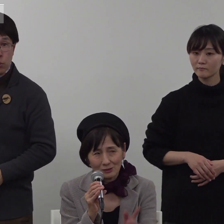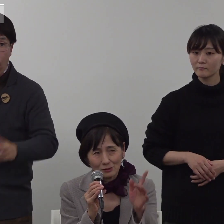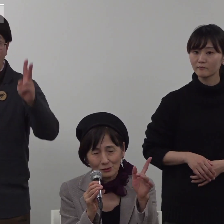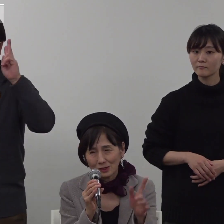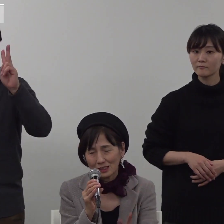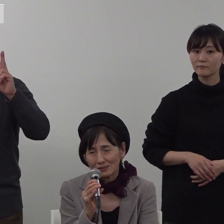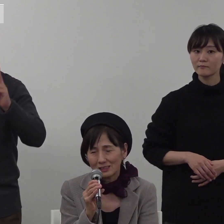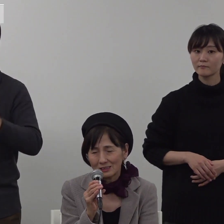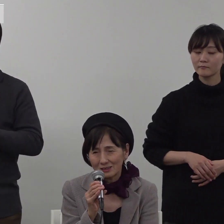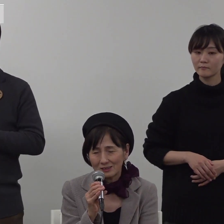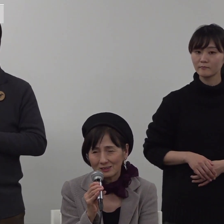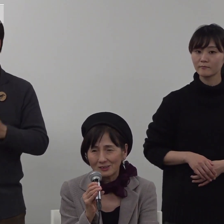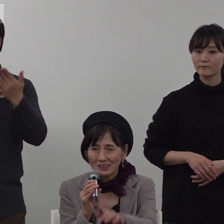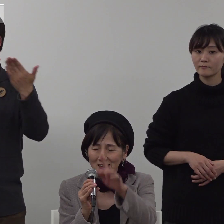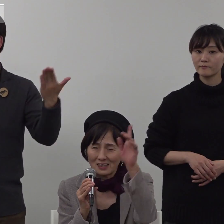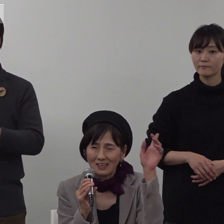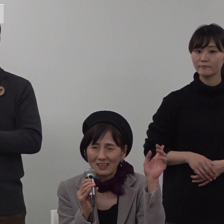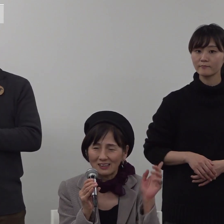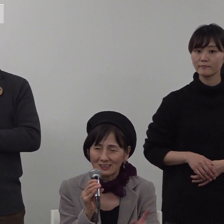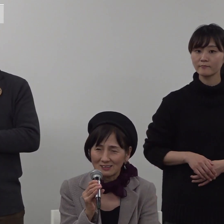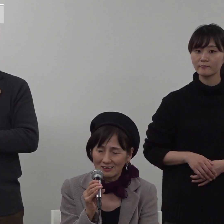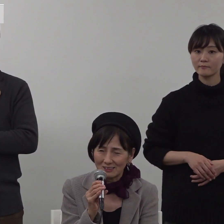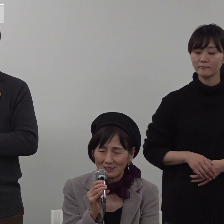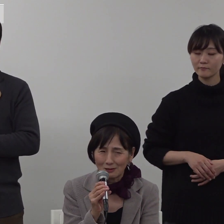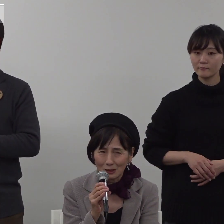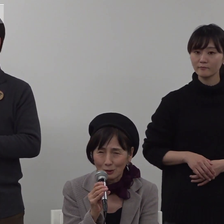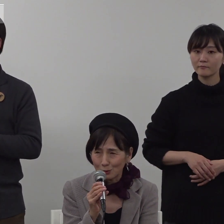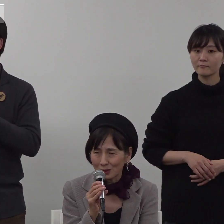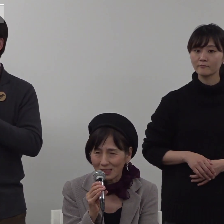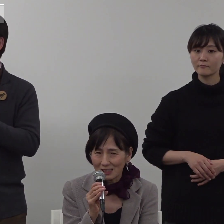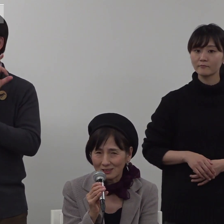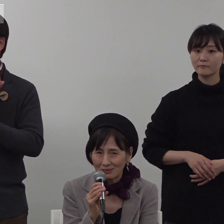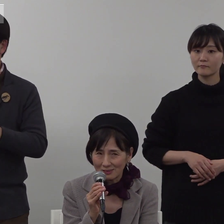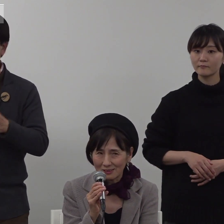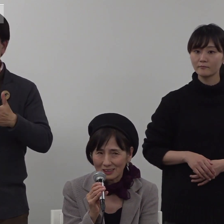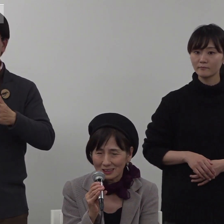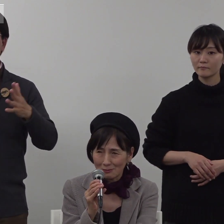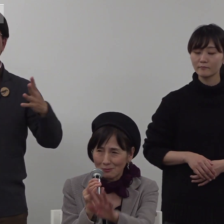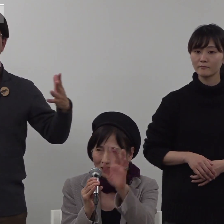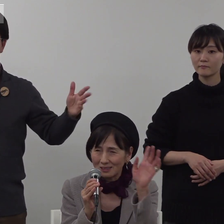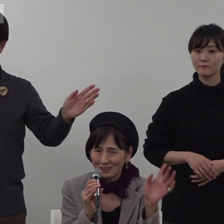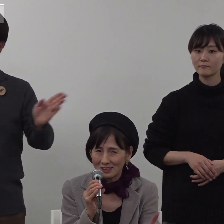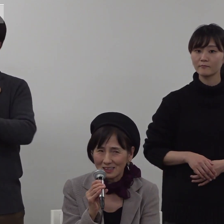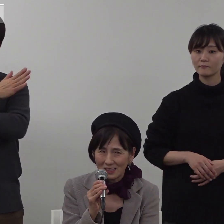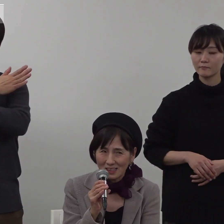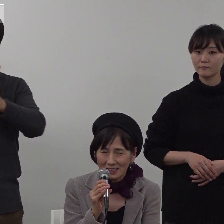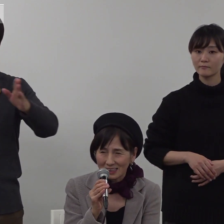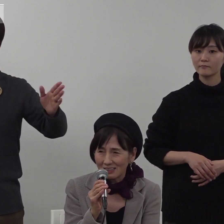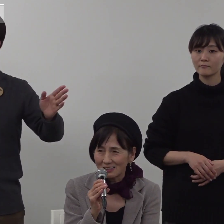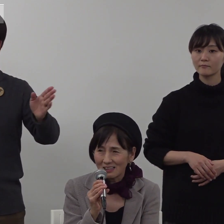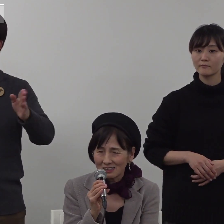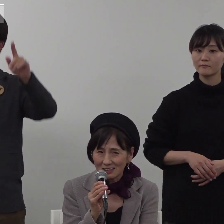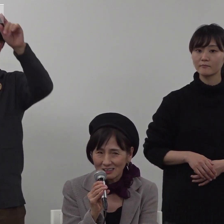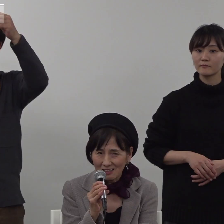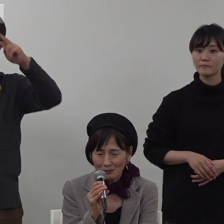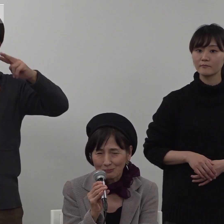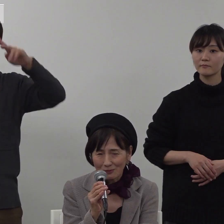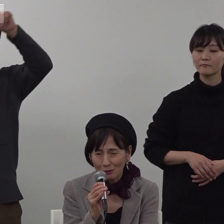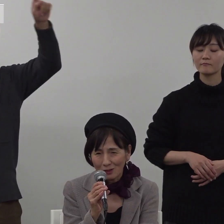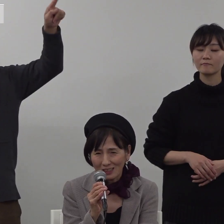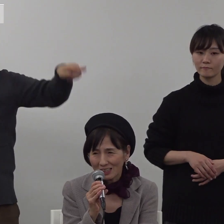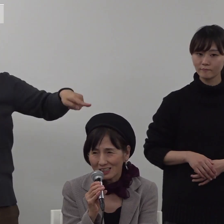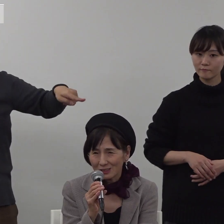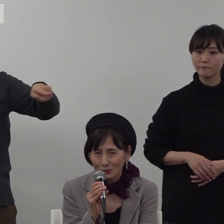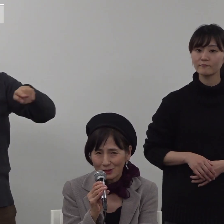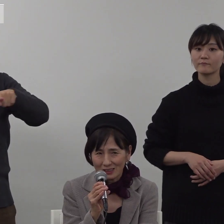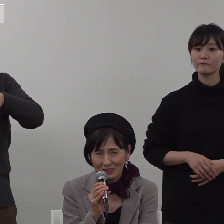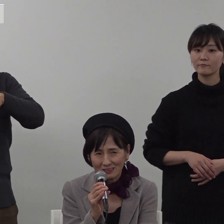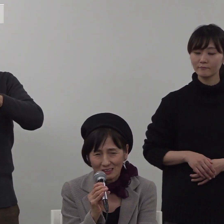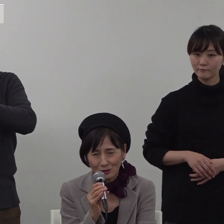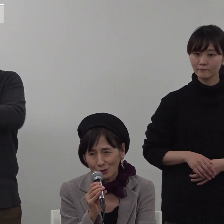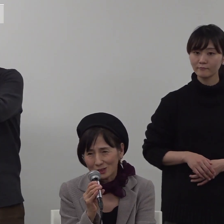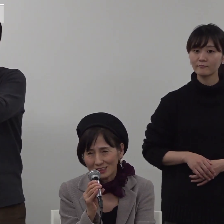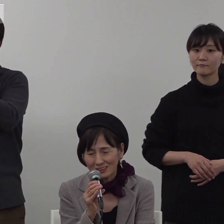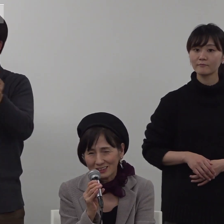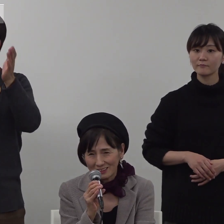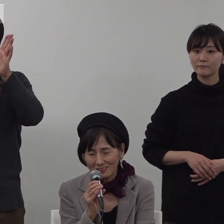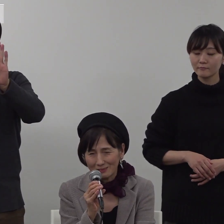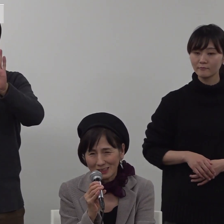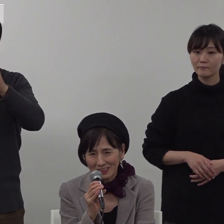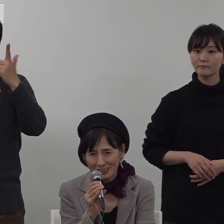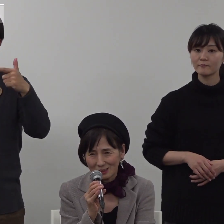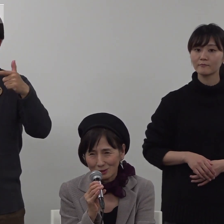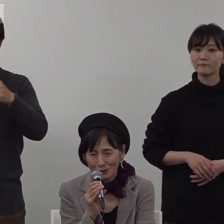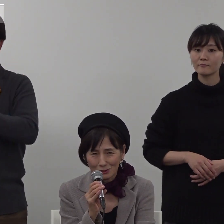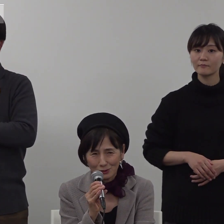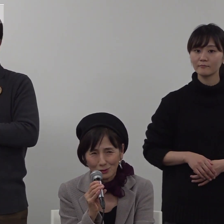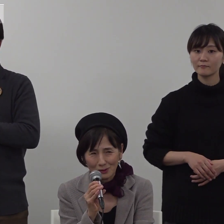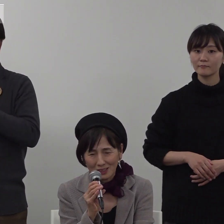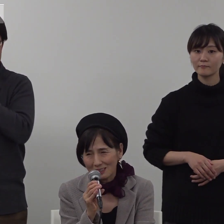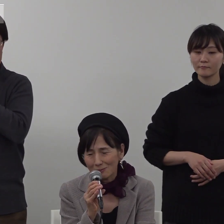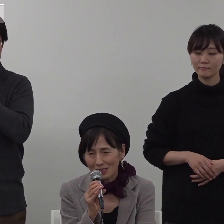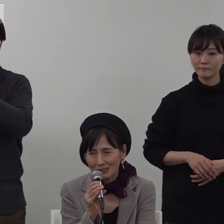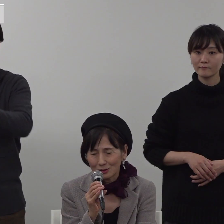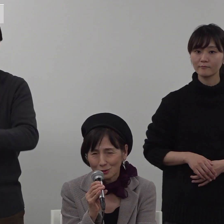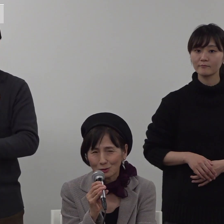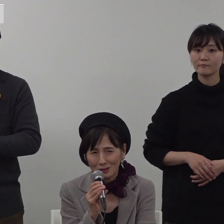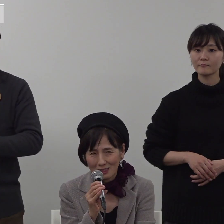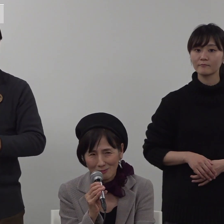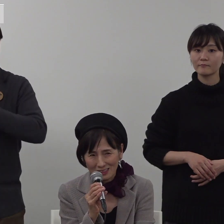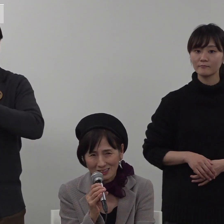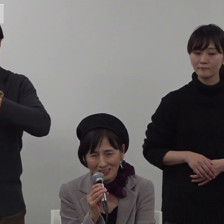私のこの作品を大きなガラスの休憩所の一面に再現して半永久的ですね 常設する待合所を作ろうって今進んでいます